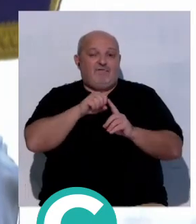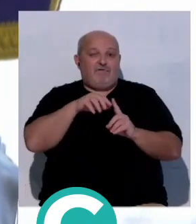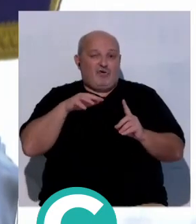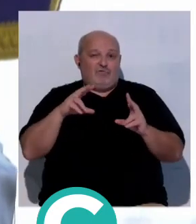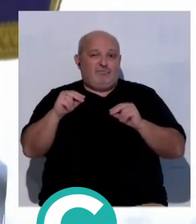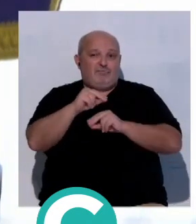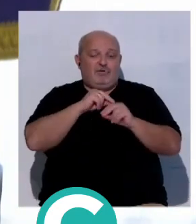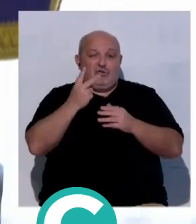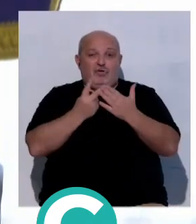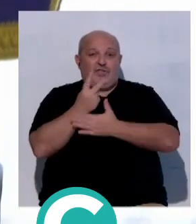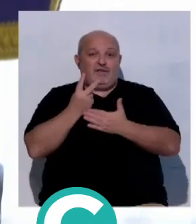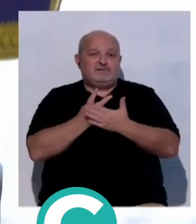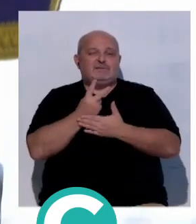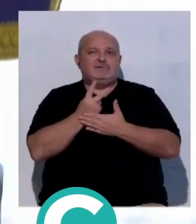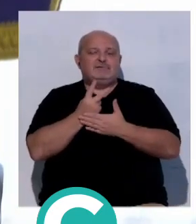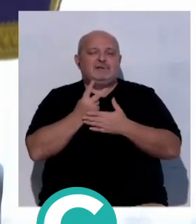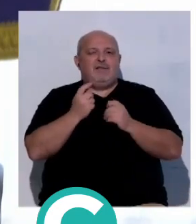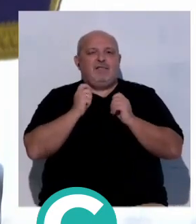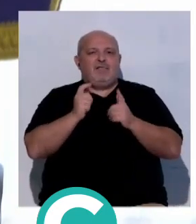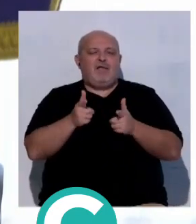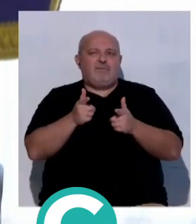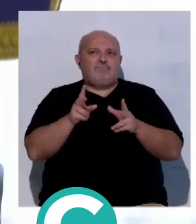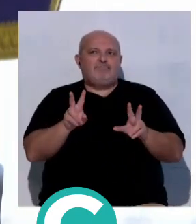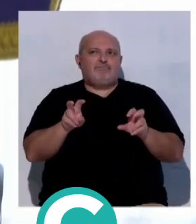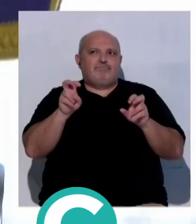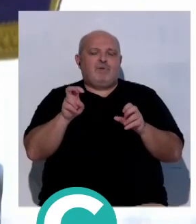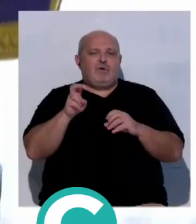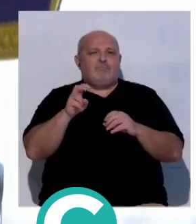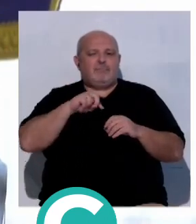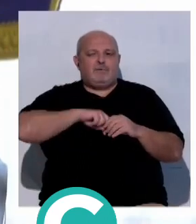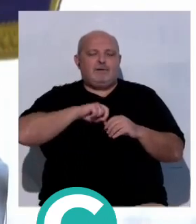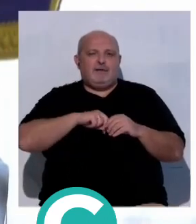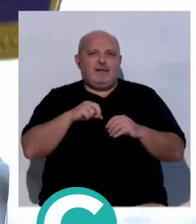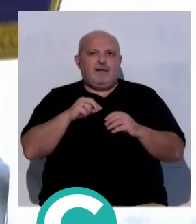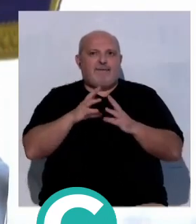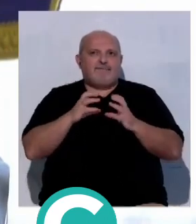Durante los dos días despertar pues ciertos eh gusanillos si me permiten la expresión en materia